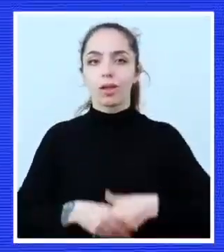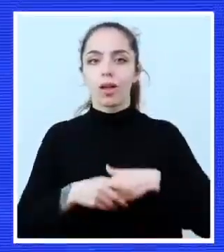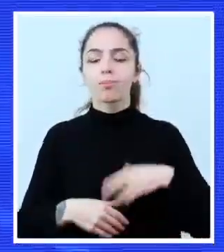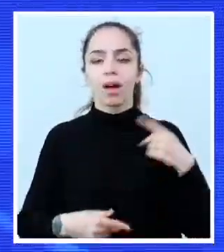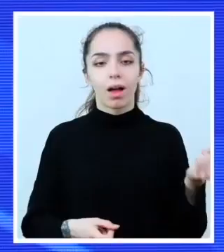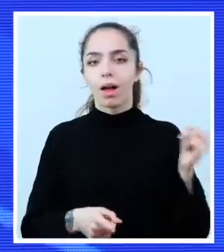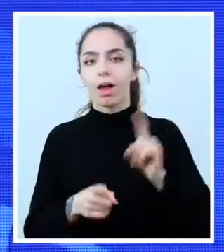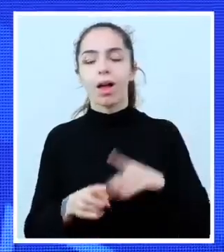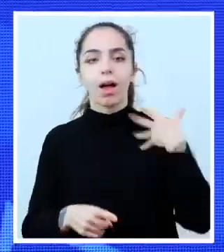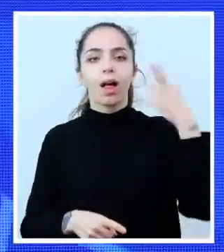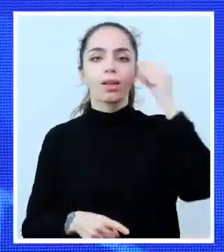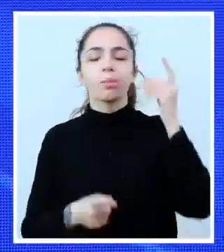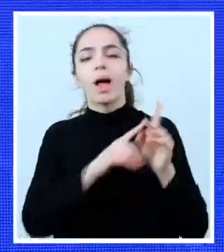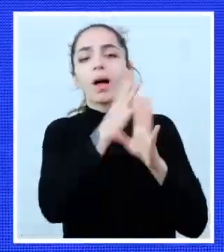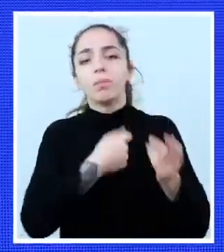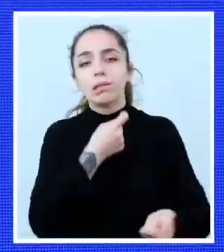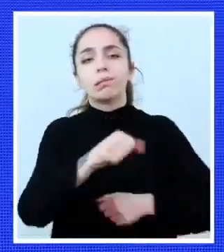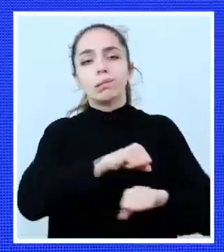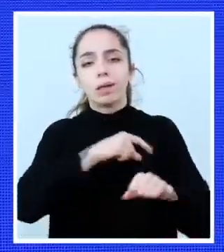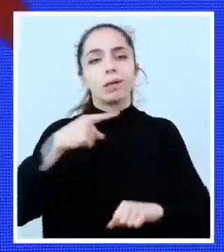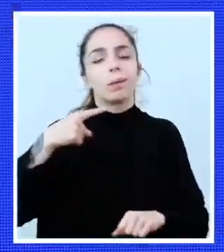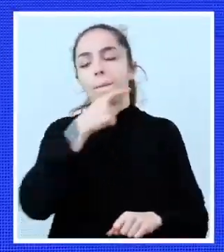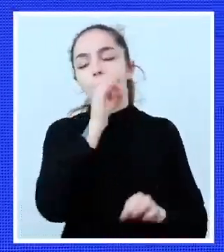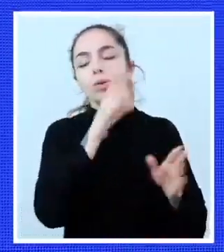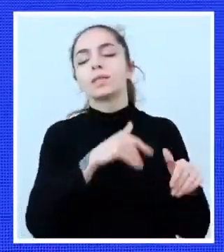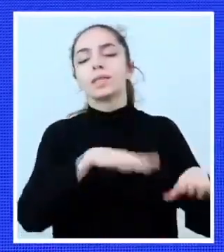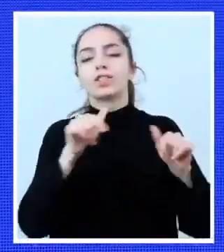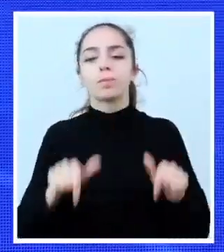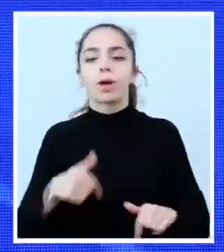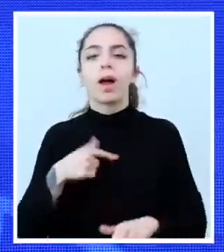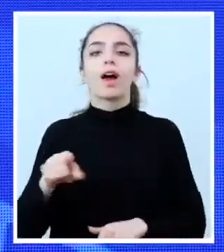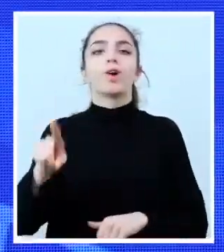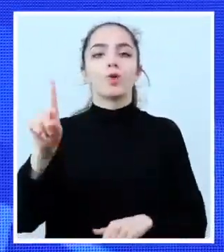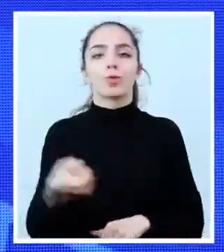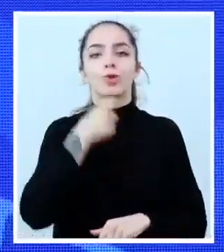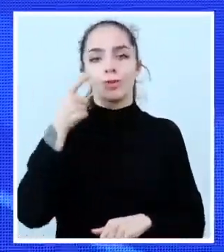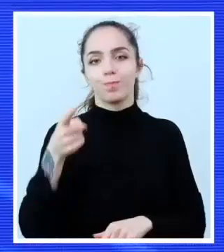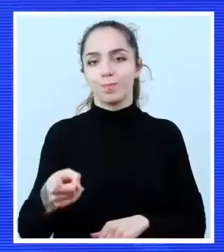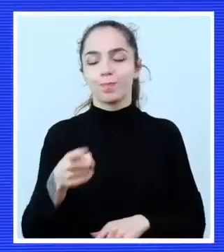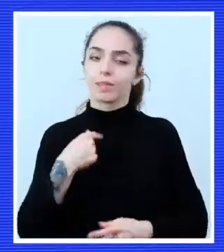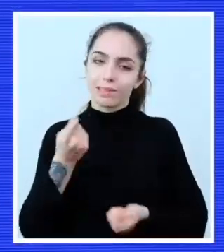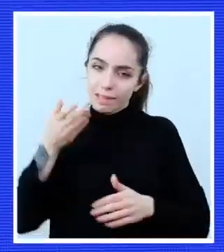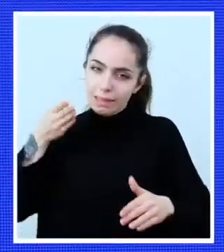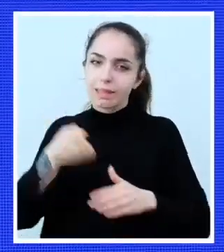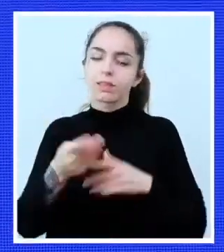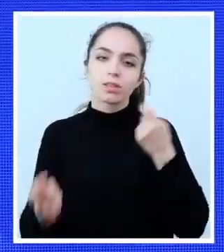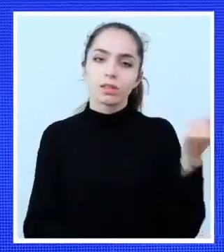şimdiye kadar bütün uğraşlar boşaymış. Benim dünyayı değiştirmek için kullanacağım araç buymuş. Bunun üzerine gitmeye başladım.